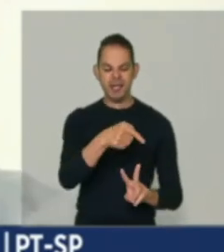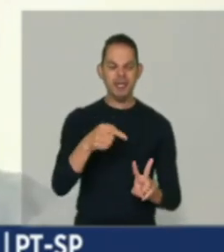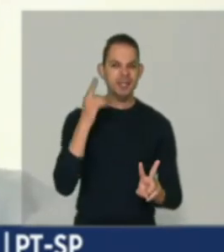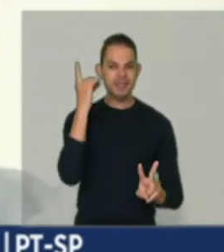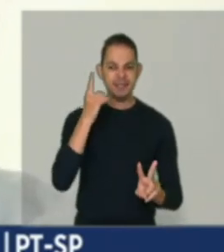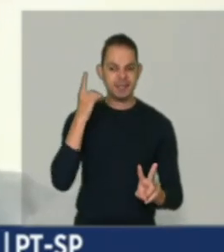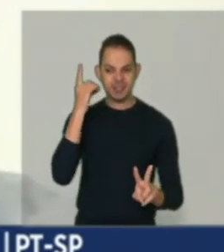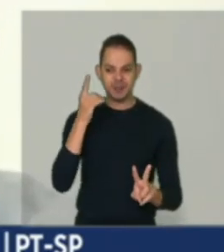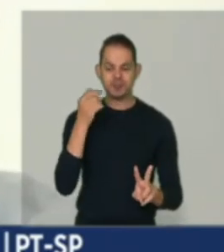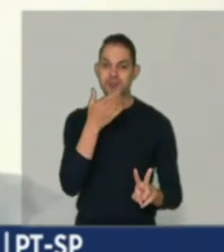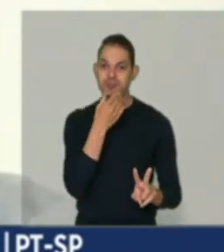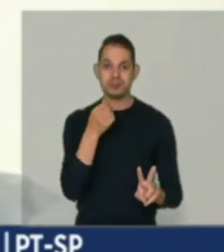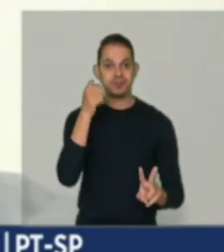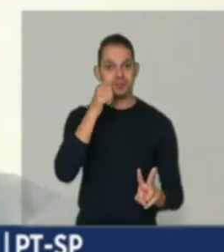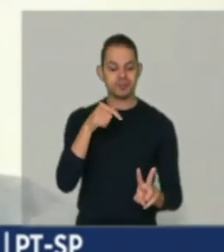ESTADO DE SÃO PAULO, NÃO